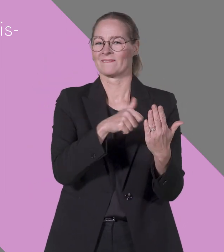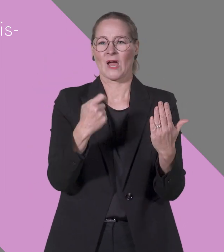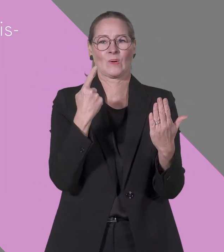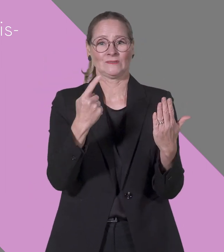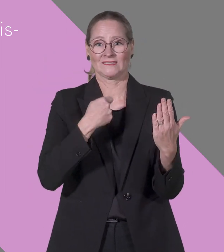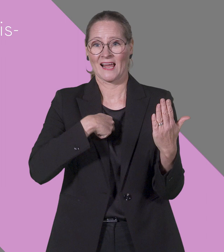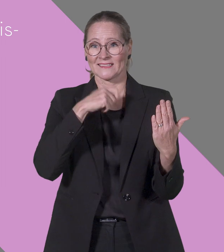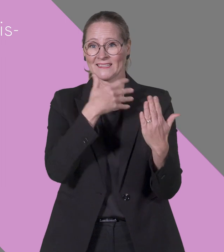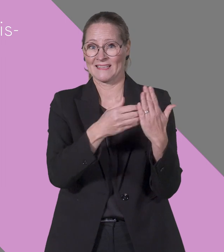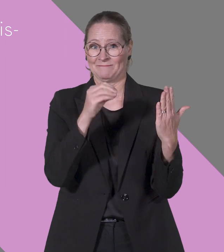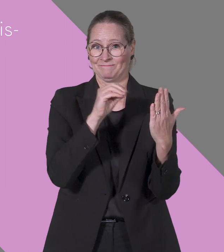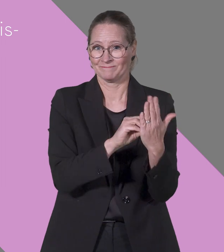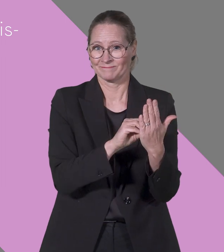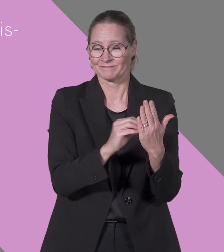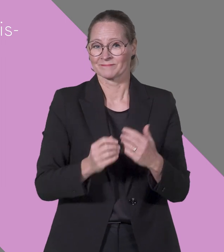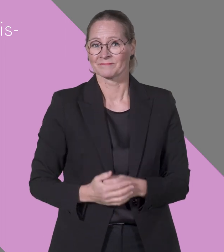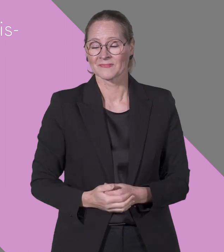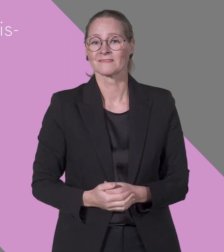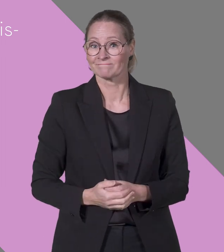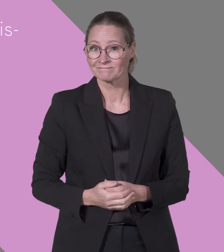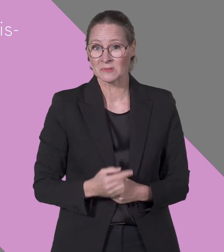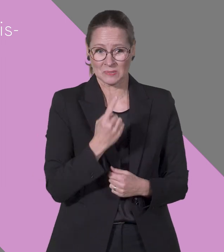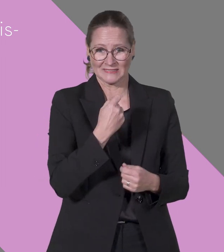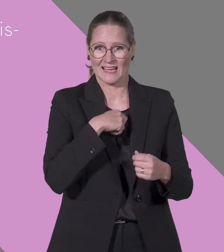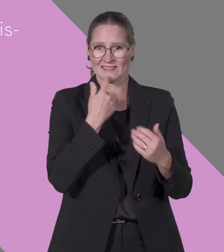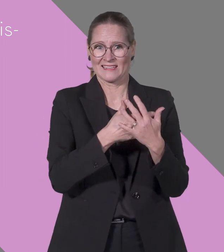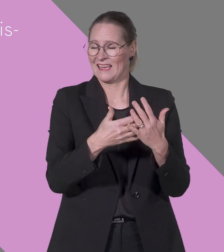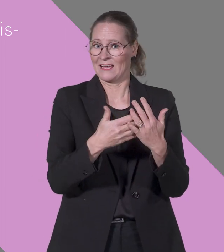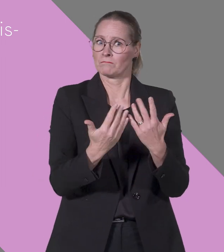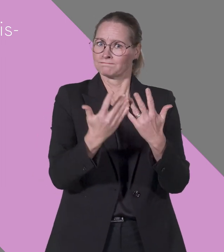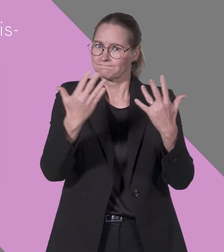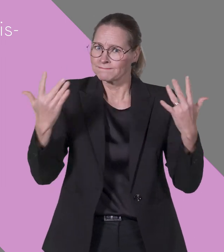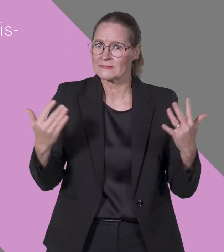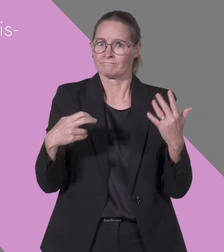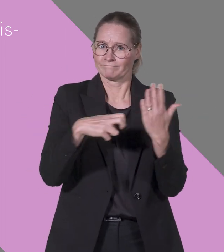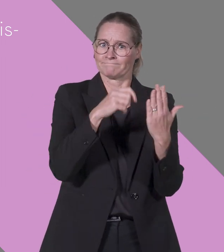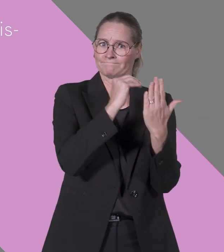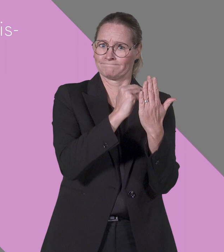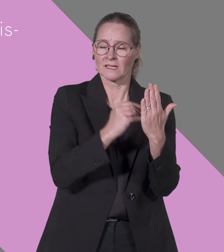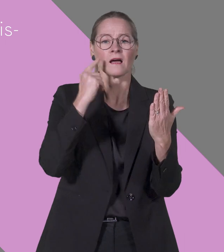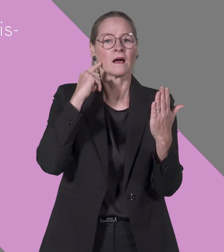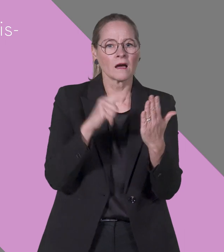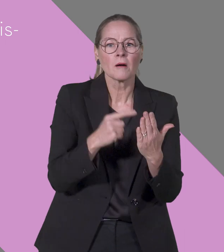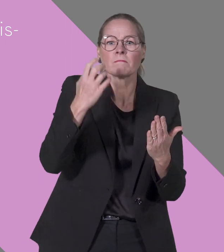vain yksi rekisteröity äidinkieli. Useamman kuin yhden äidinkielen rekisteröinti mahdollistaisi -